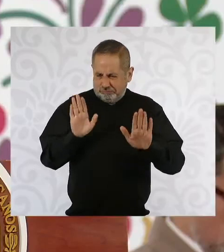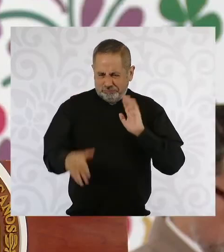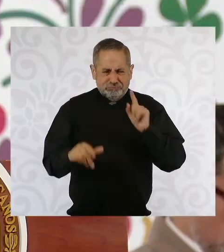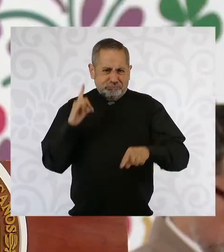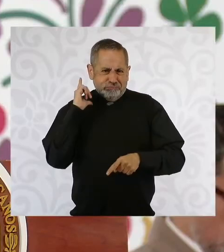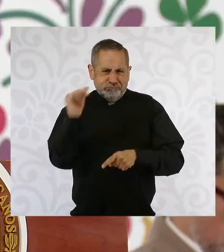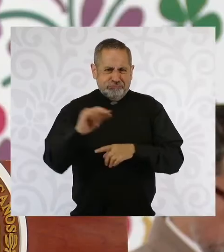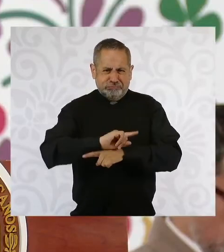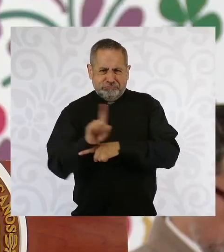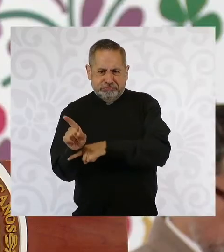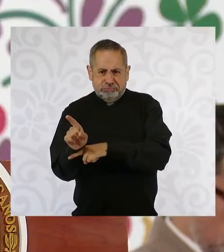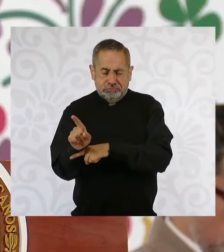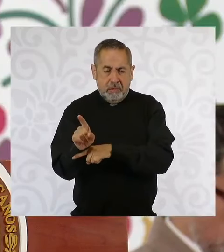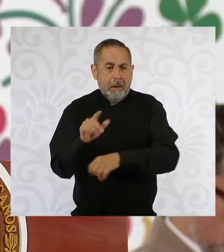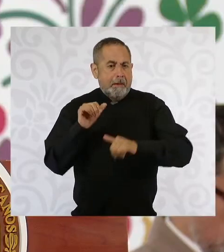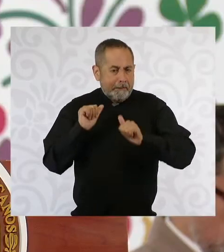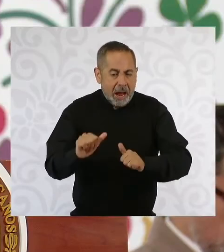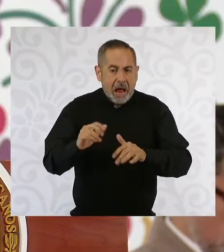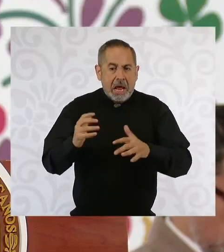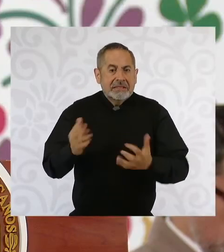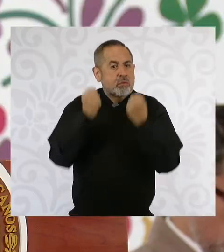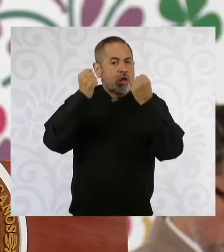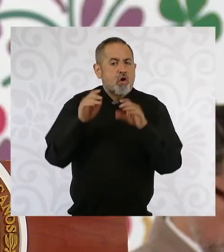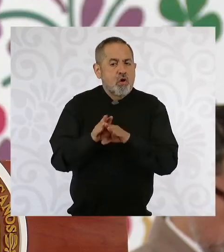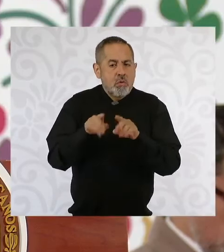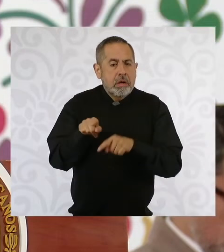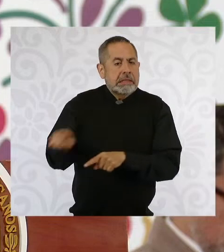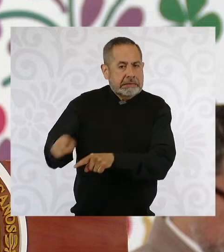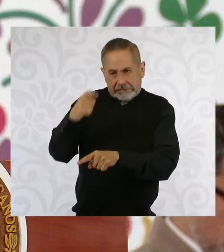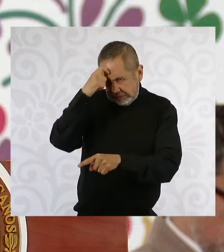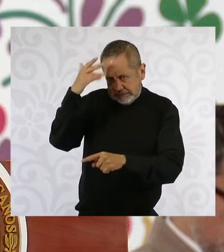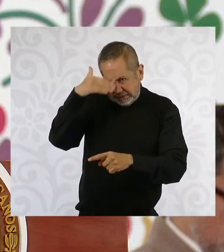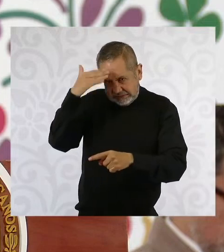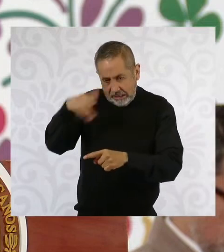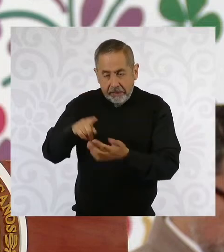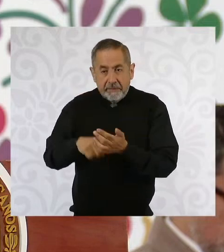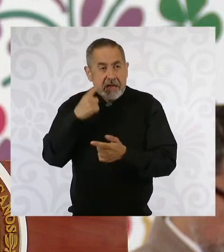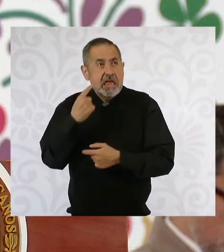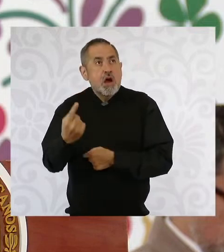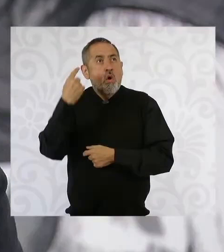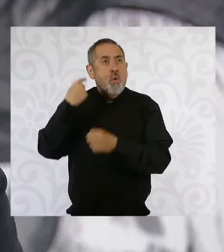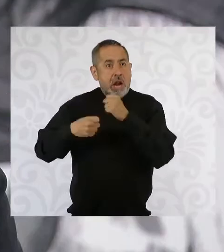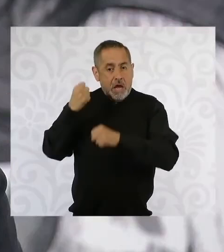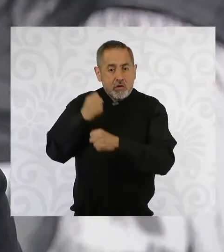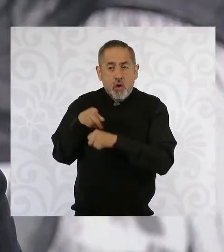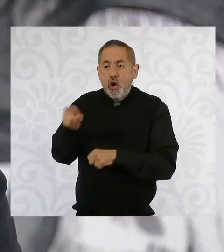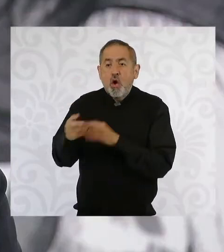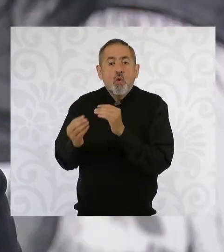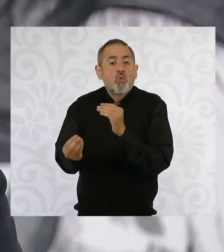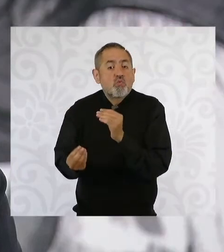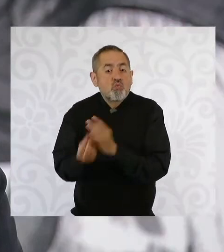transporte hace algunas semanas el año pasado inauguramos un nuevo centro de innovación que